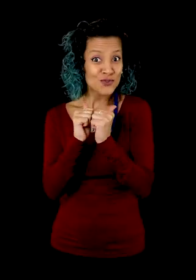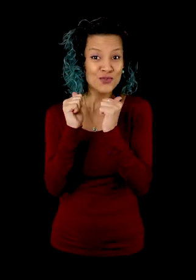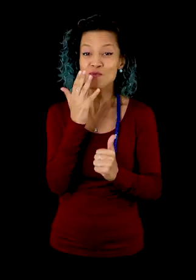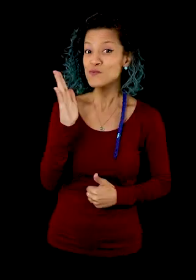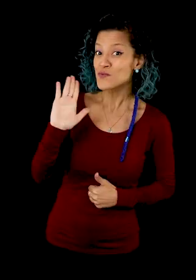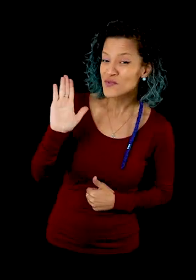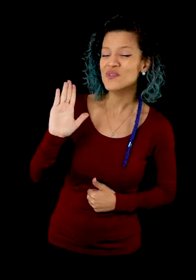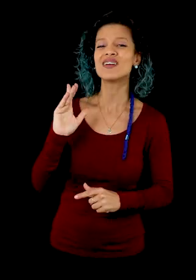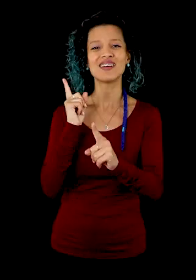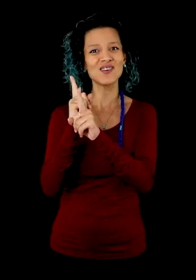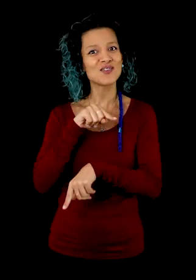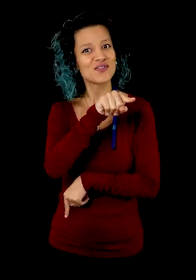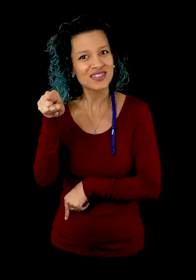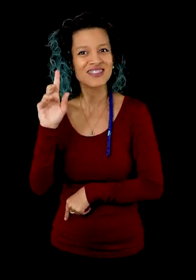Eu espero vocês. Até lá!